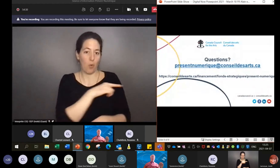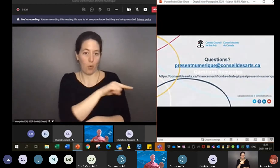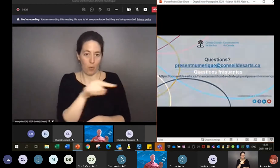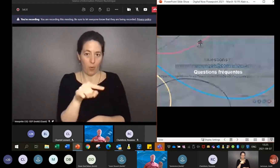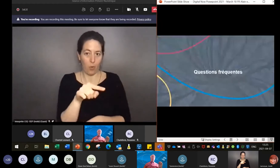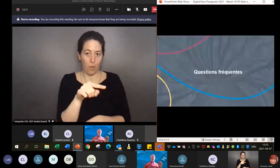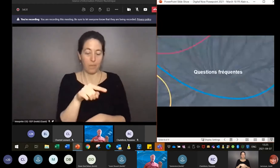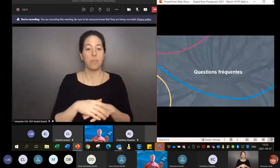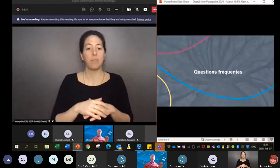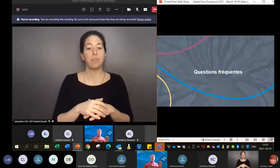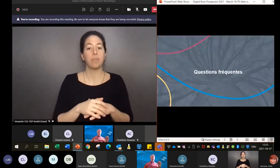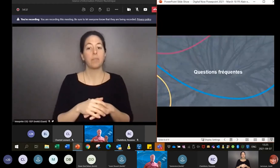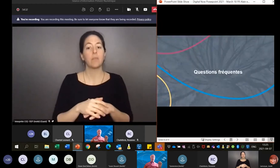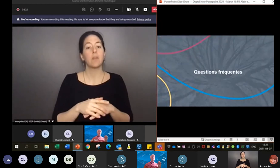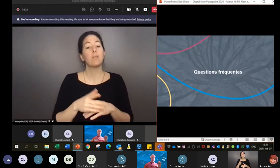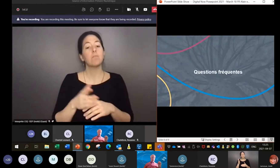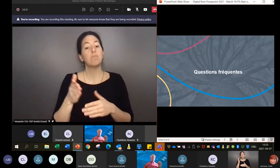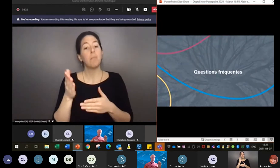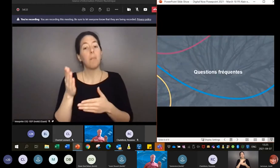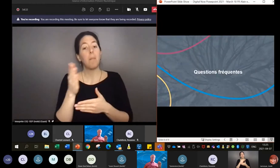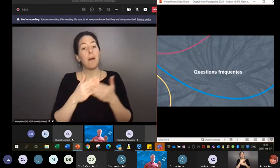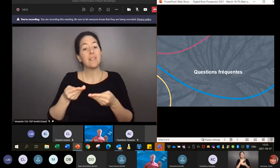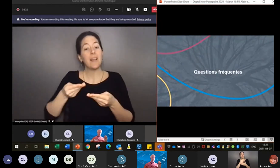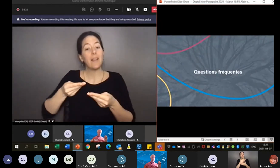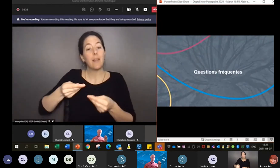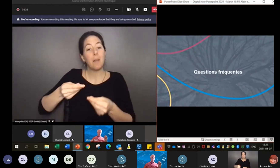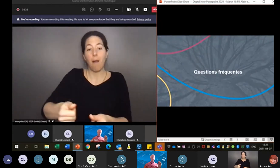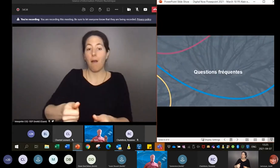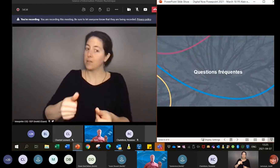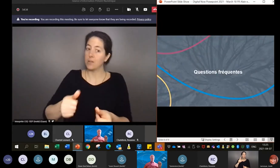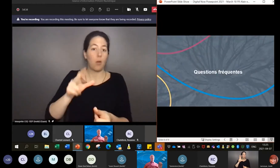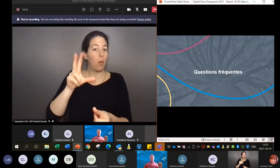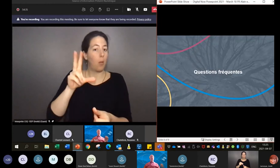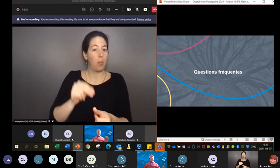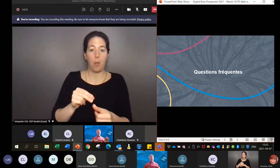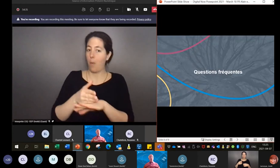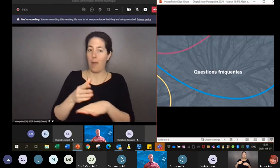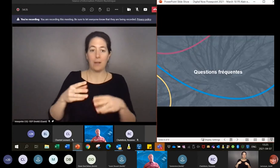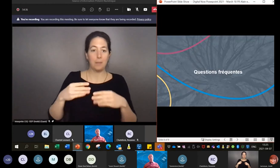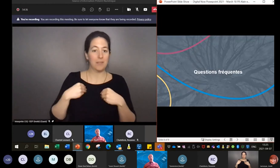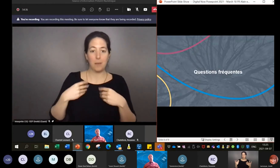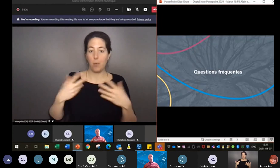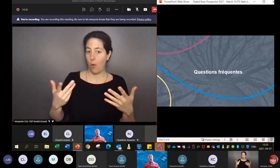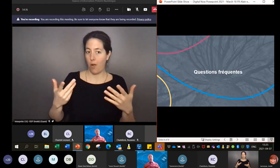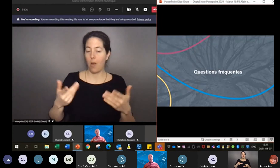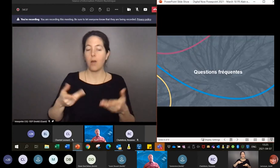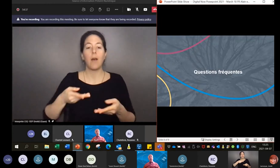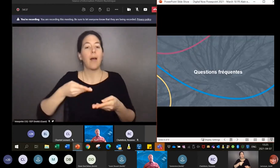Une partie des dépenses non admissibles sont